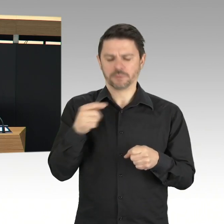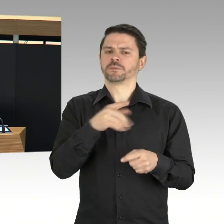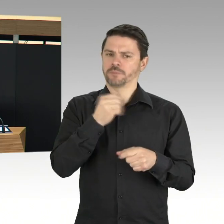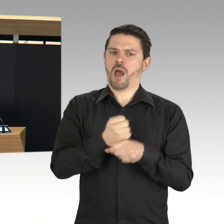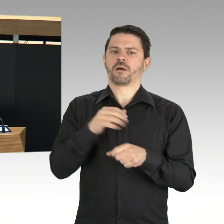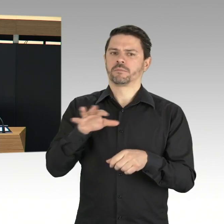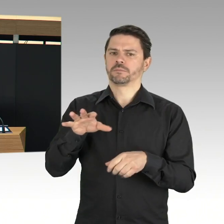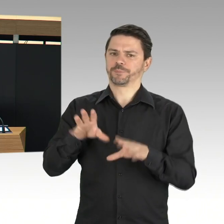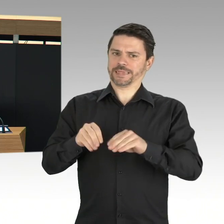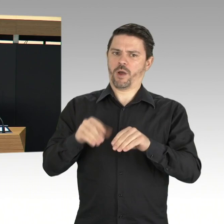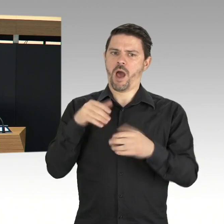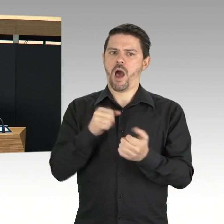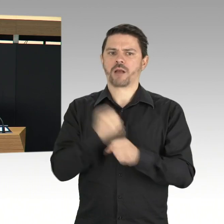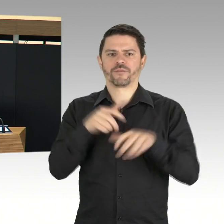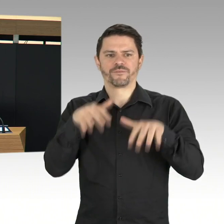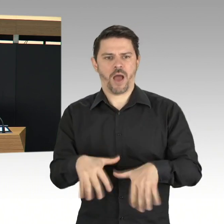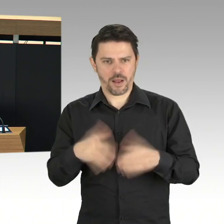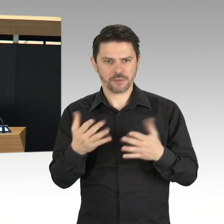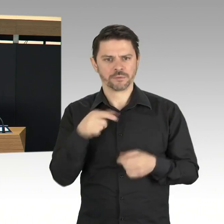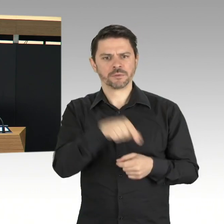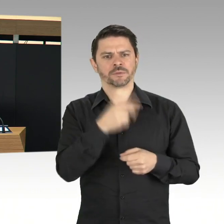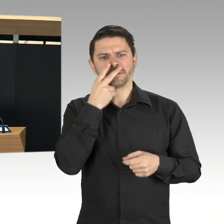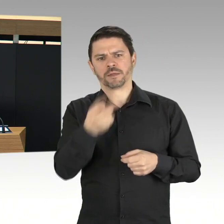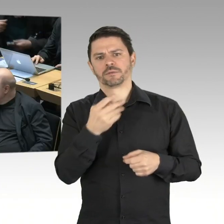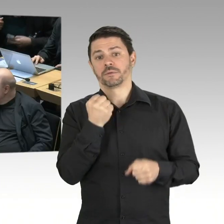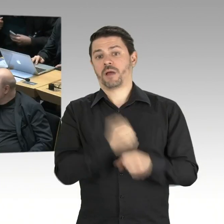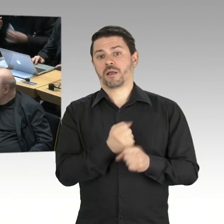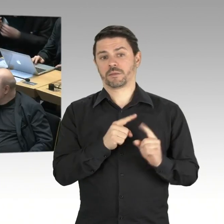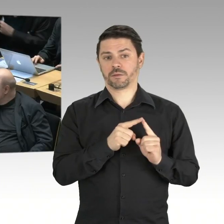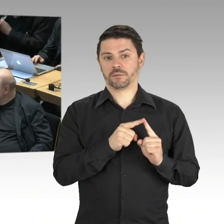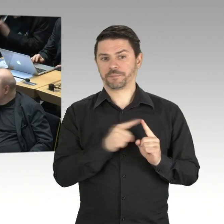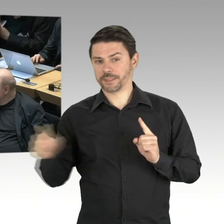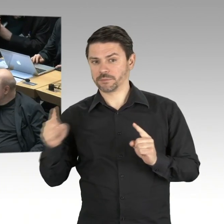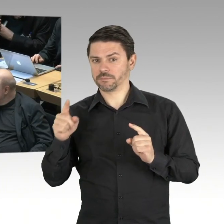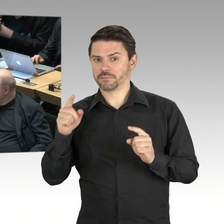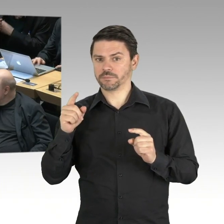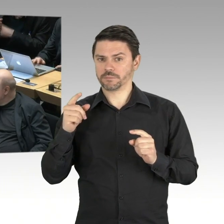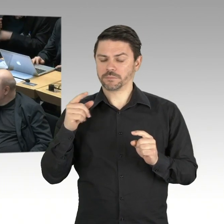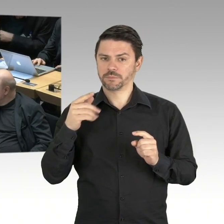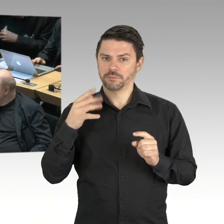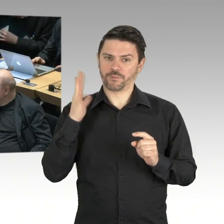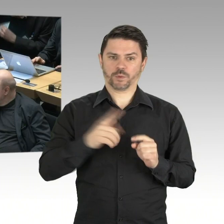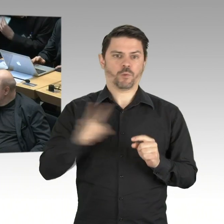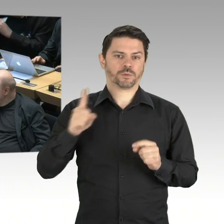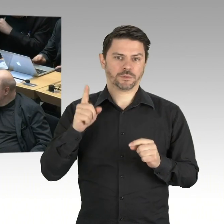immer noch in dieser Wohnung wohnt, dessen Miete wird auf dem Stand des 18. Juni 2019 eingefroren.